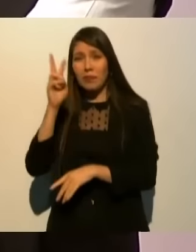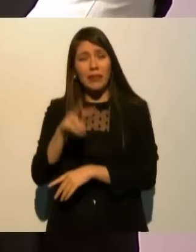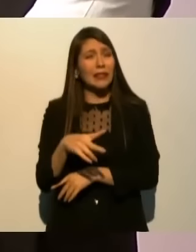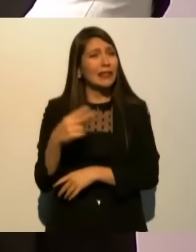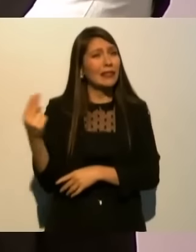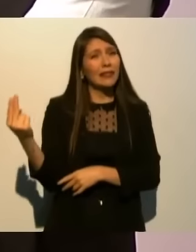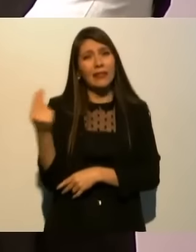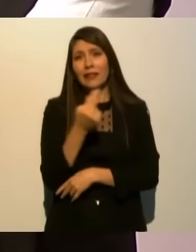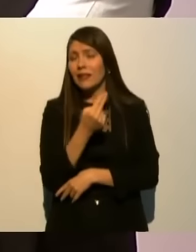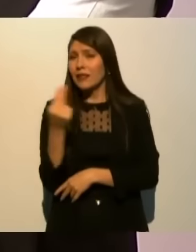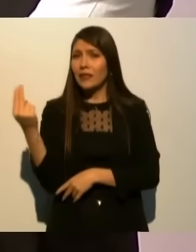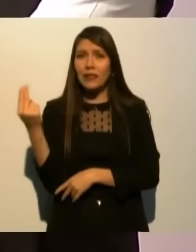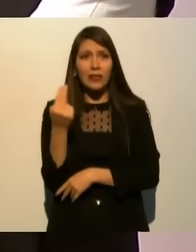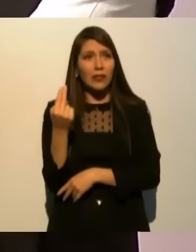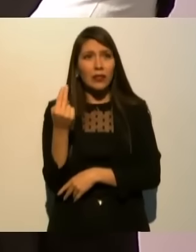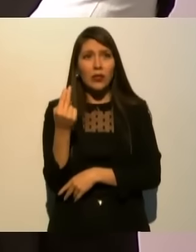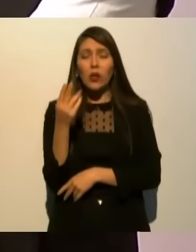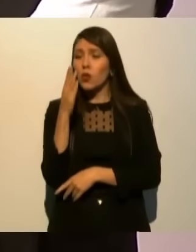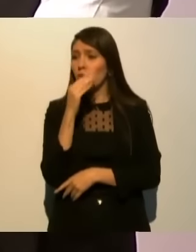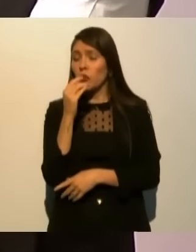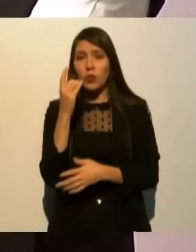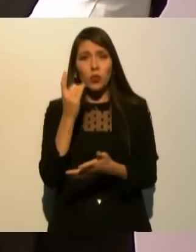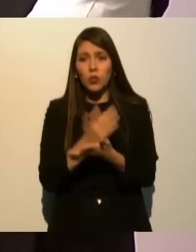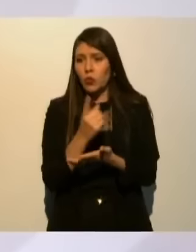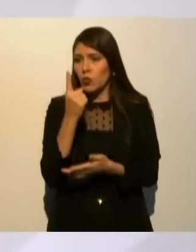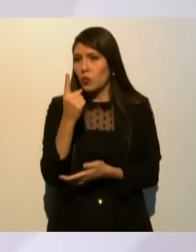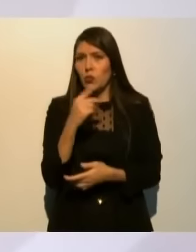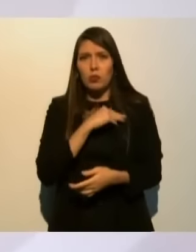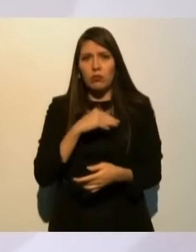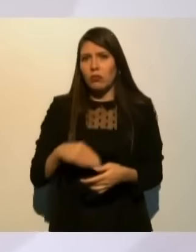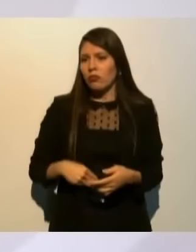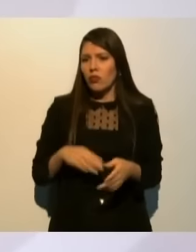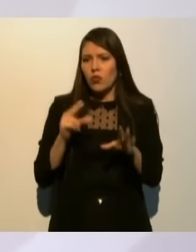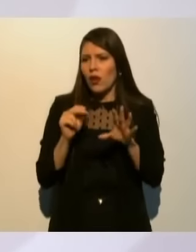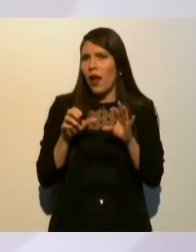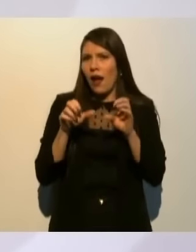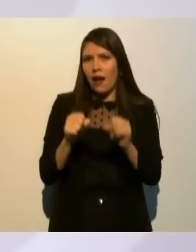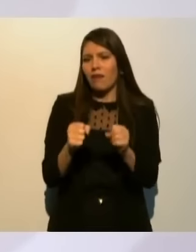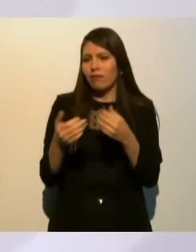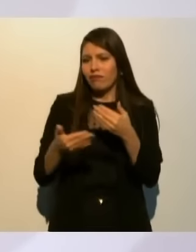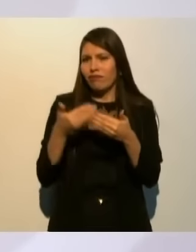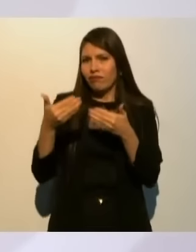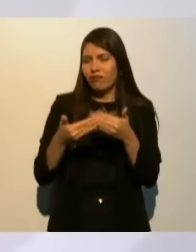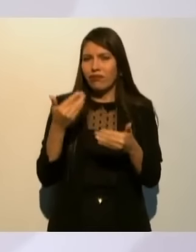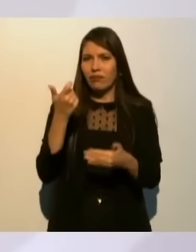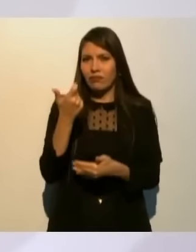las puede realizar un municipio porque no cuenta con los recursos suficientes o incluso no cuenta